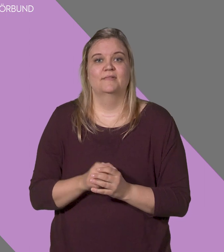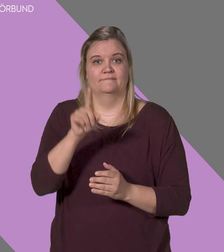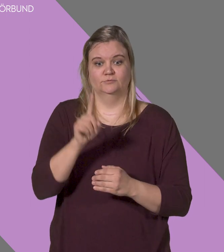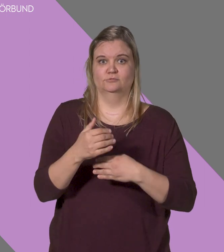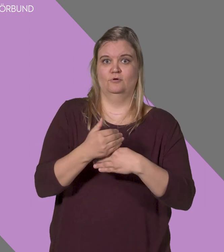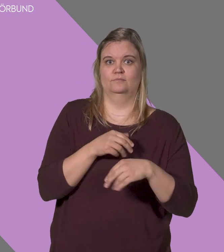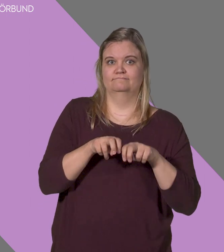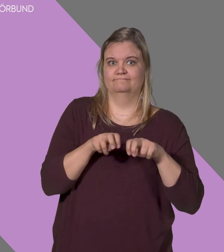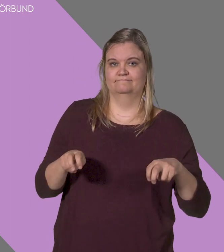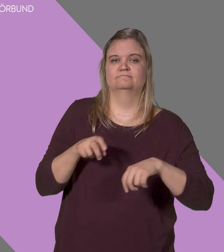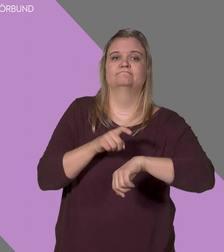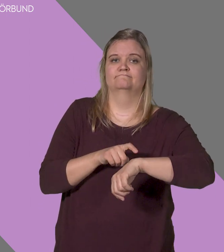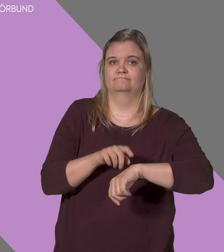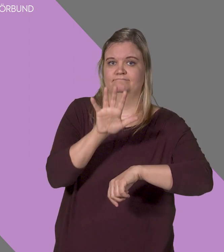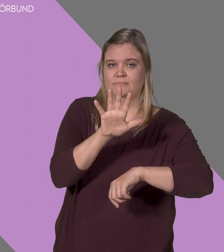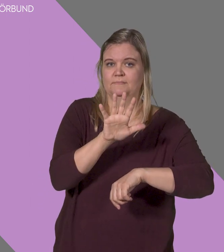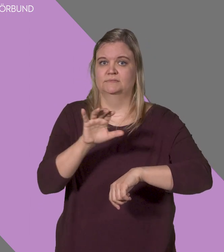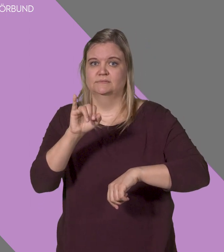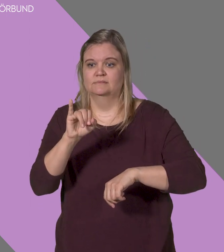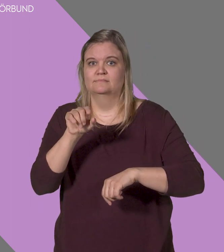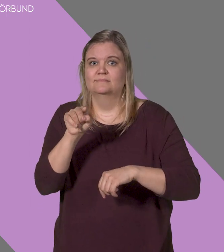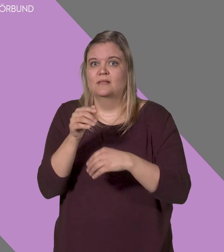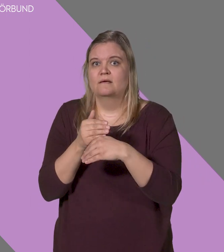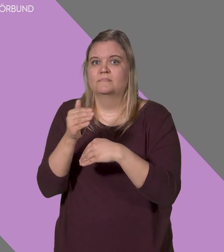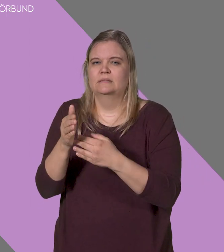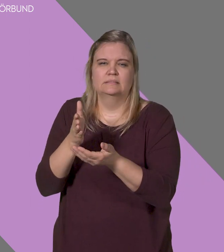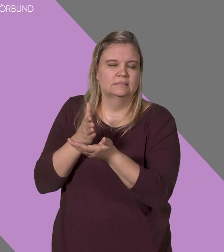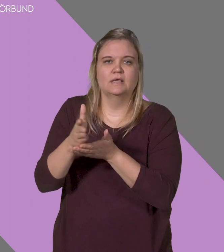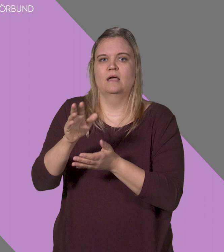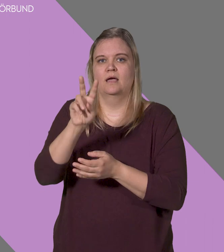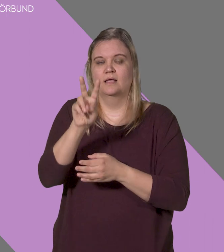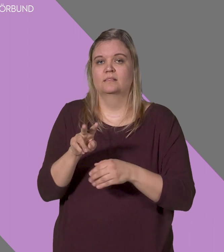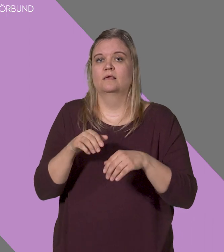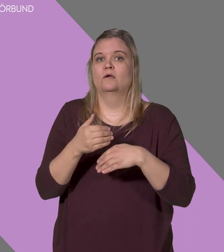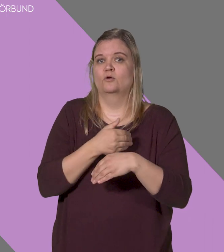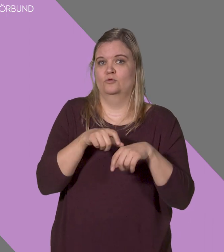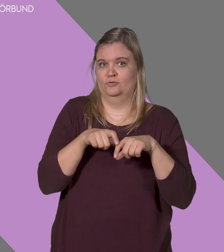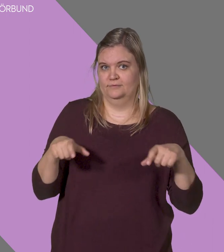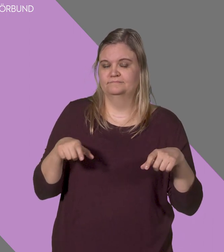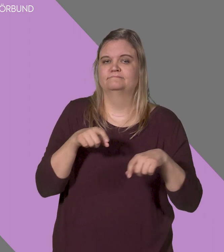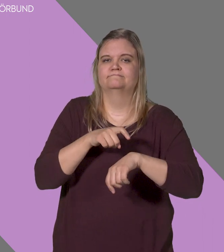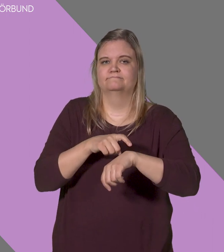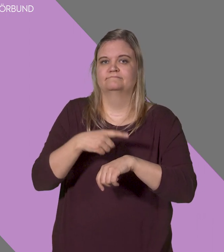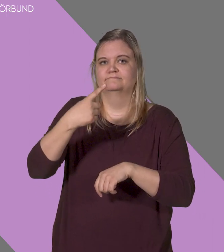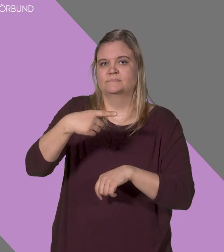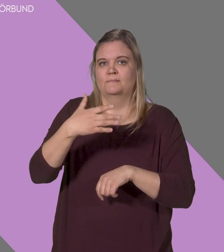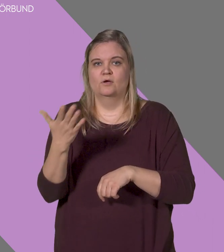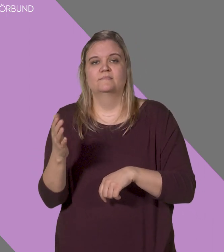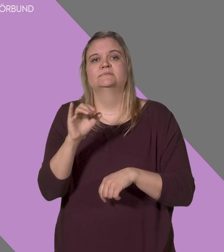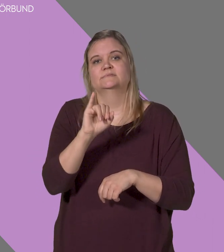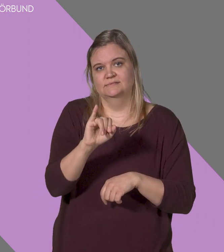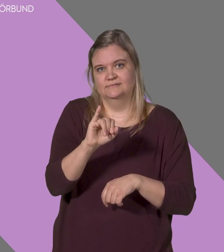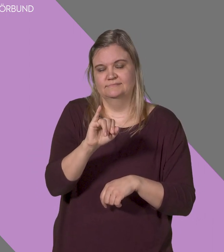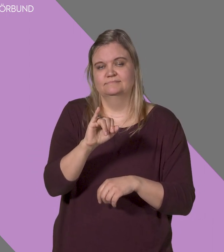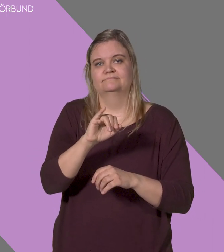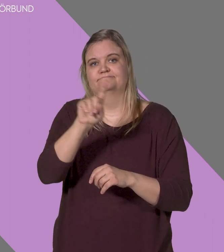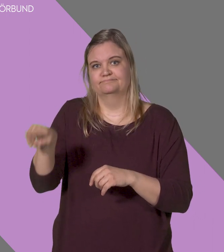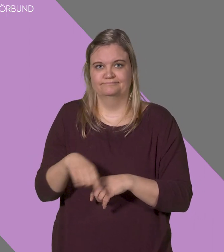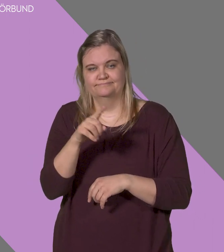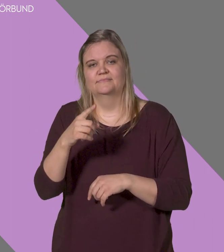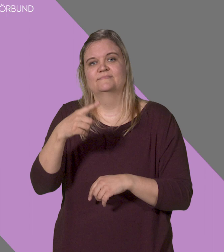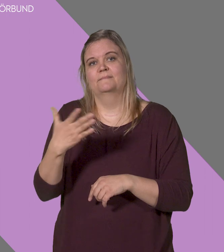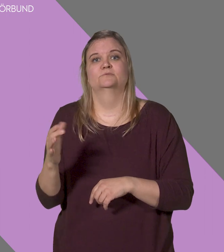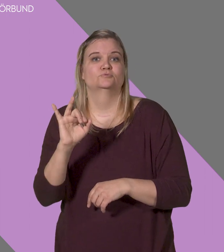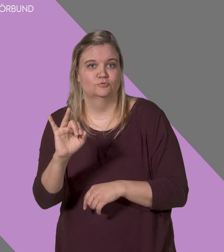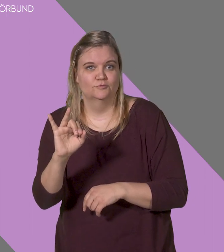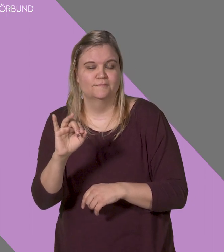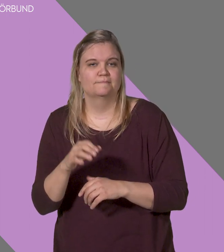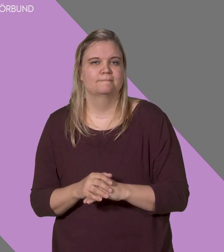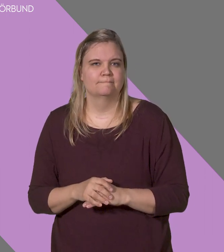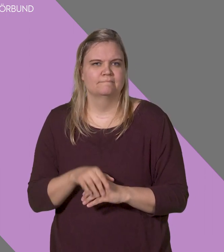Det första kundrådet ordnas kl. 17–18 och den andra direkt efteråt kl. 18.15–19.15.